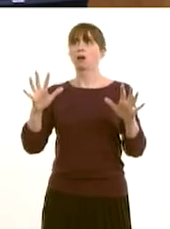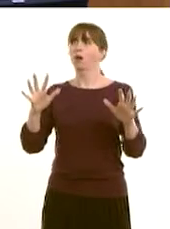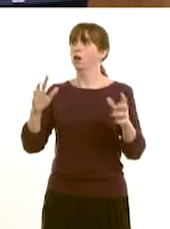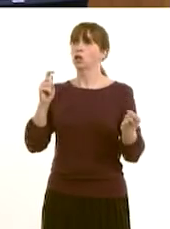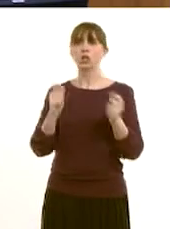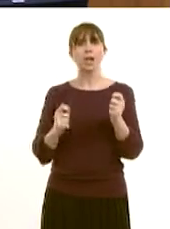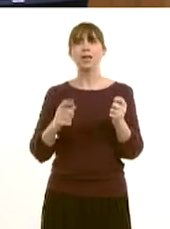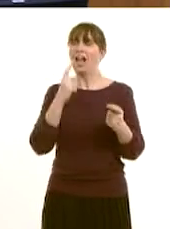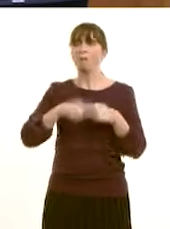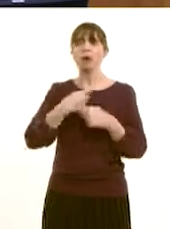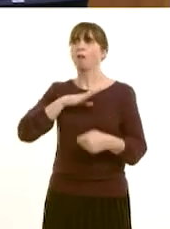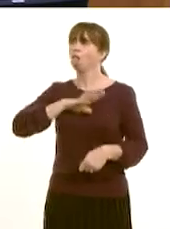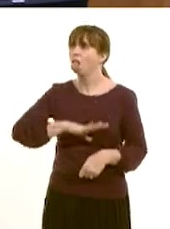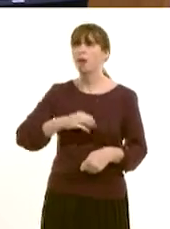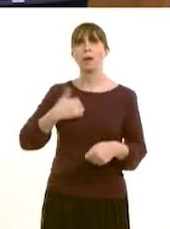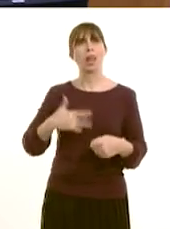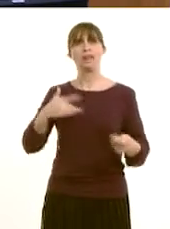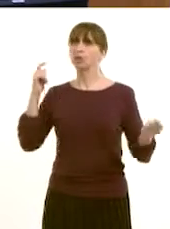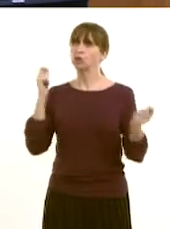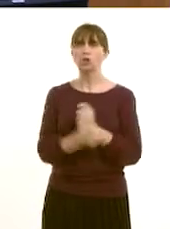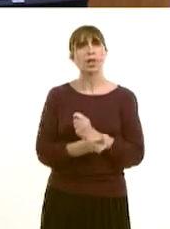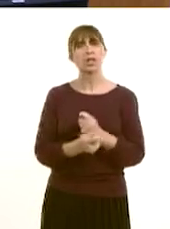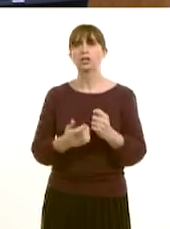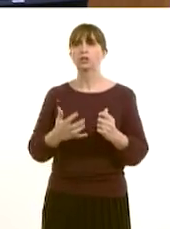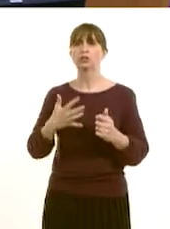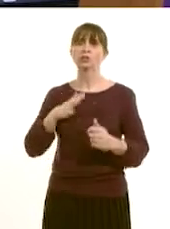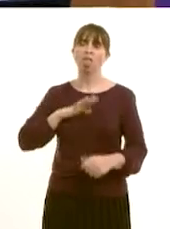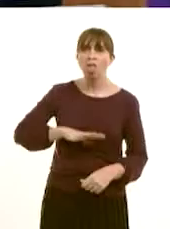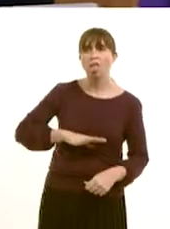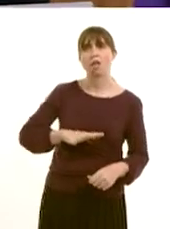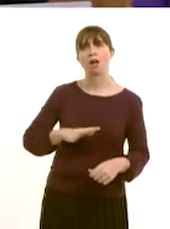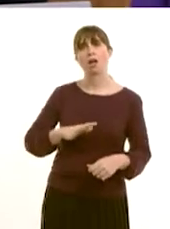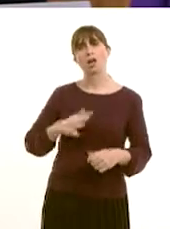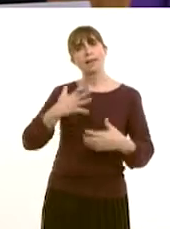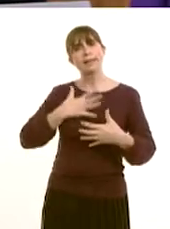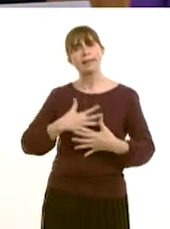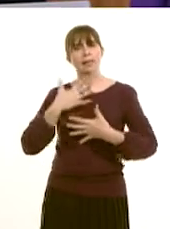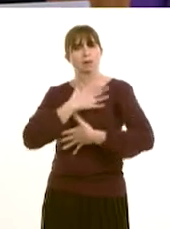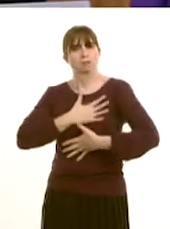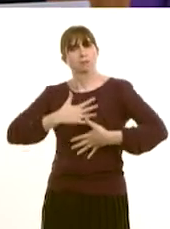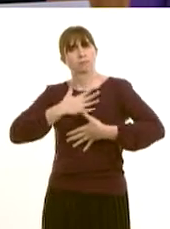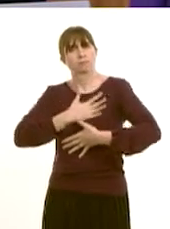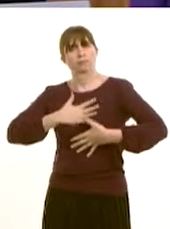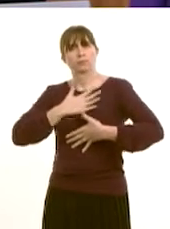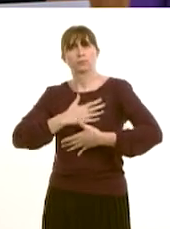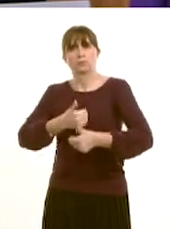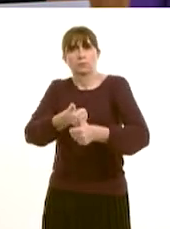bywydómae ysbryd rhywun yn gallu cwympo. Felly maeín bwysig dros ben eu bod nhwín cael yr help seicolegol a chymdeithasol yna